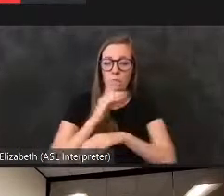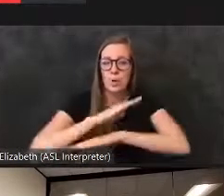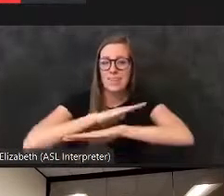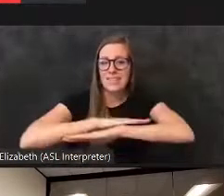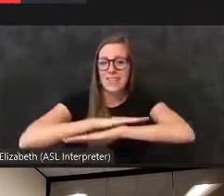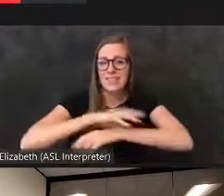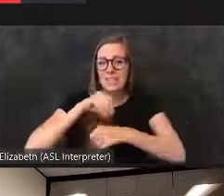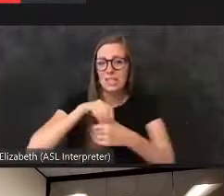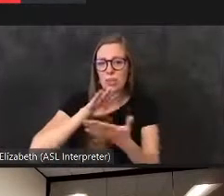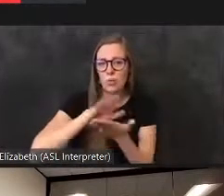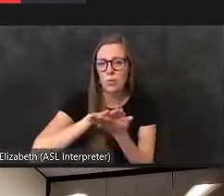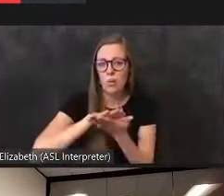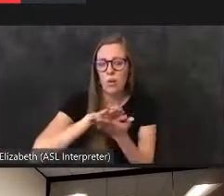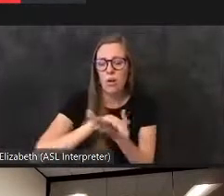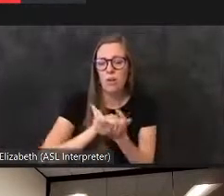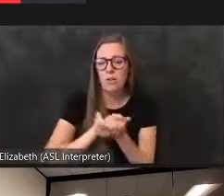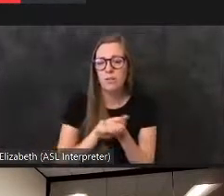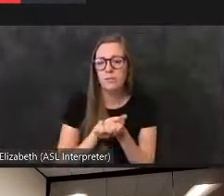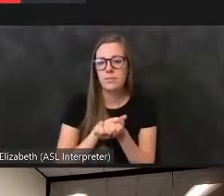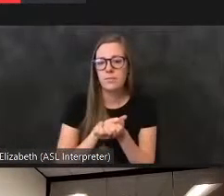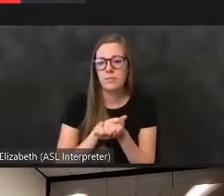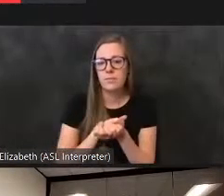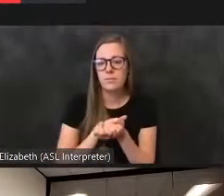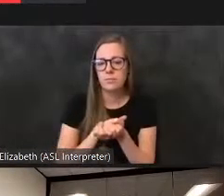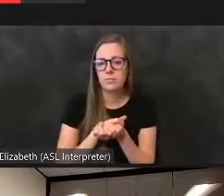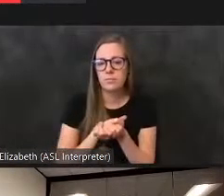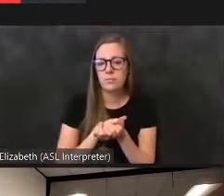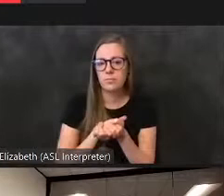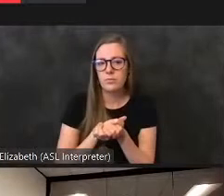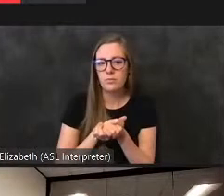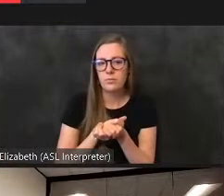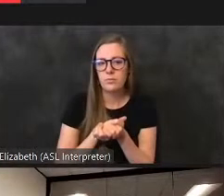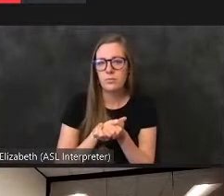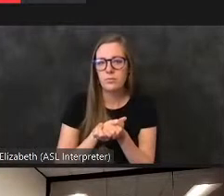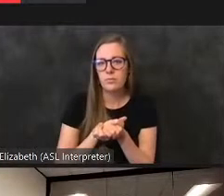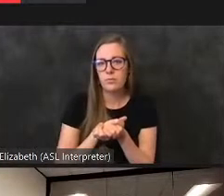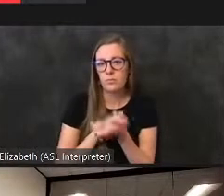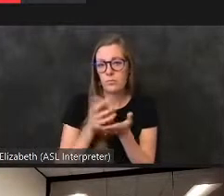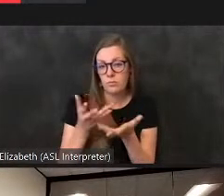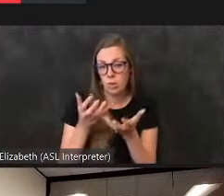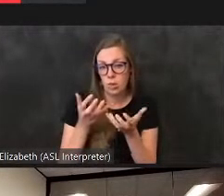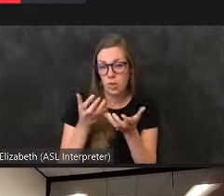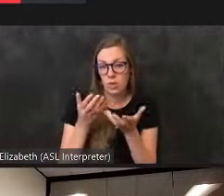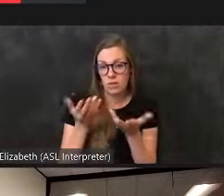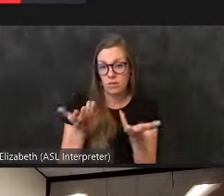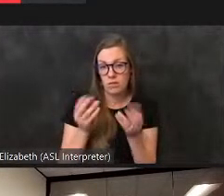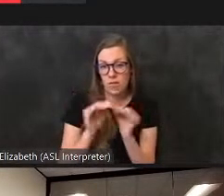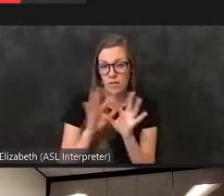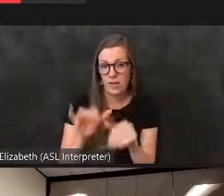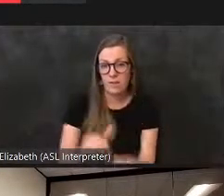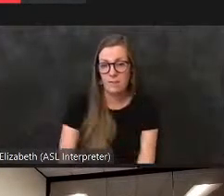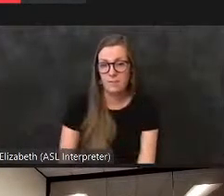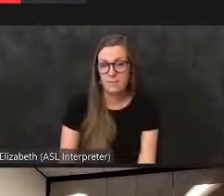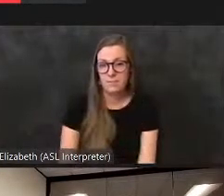entre pupitres o escritorios en el salón de clase. Quieres aclarar esto doctora Mase?